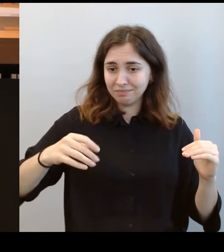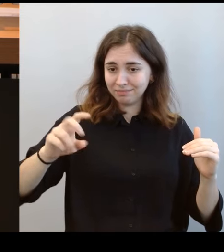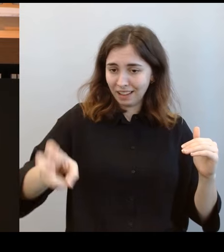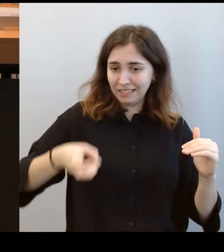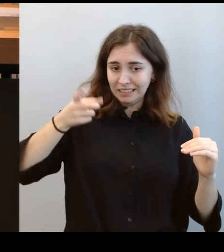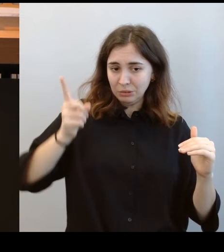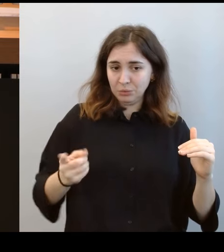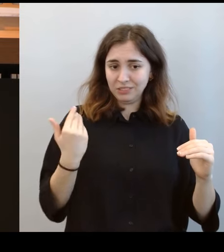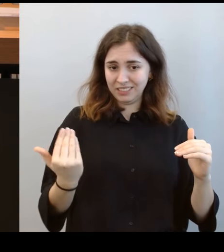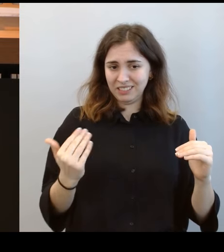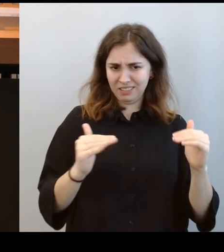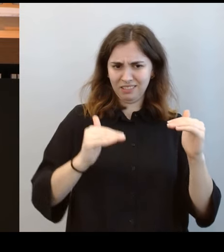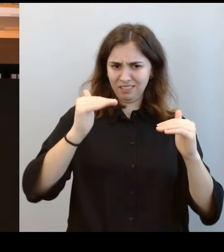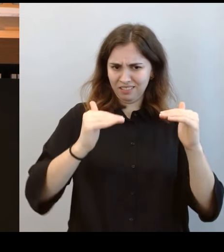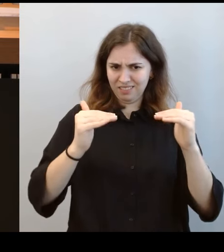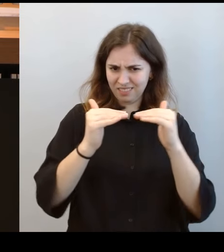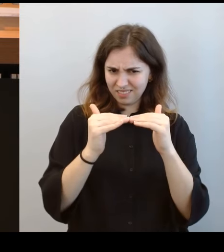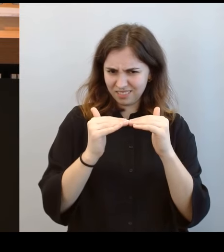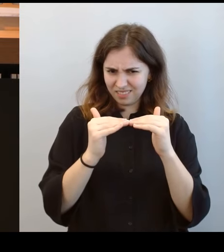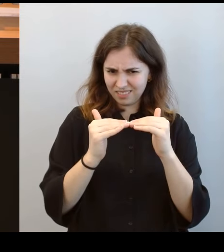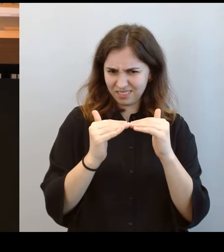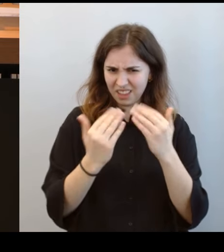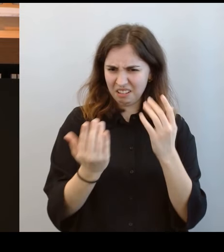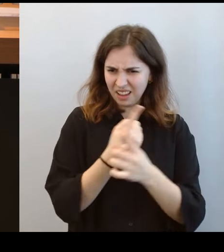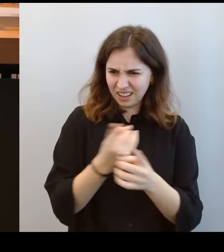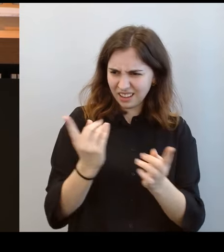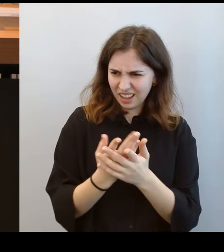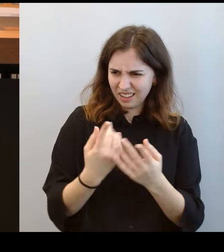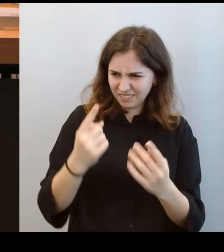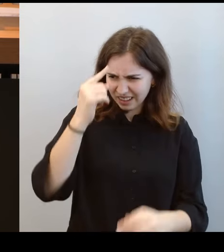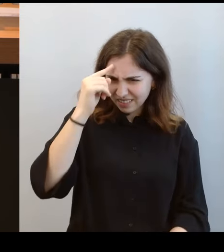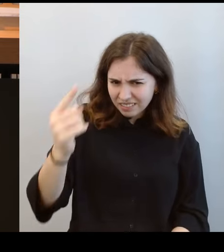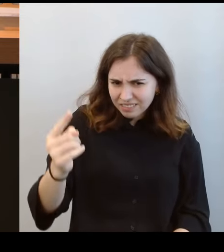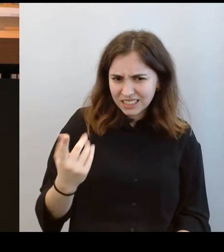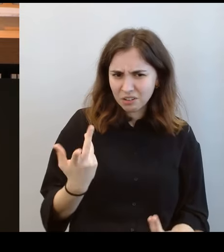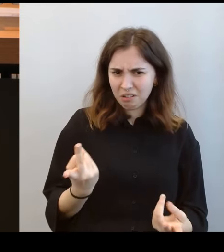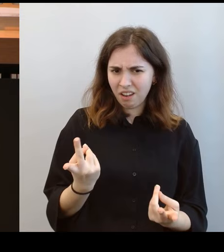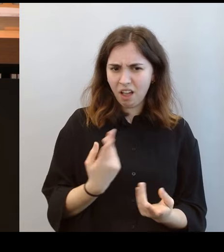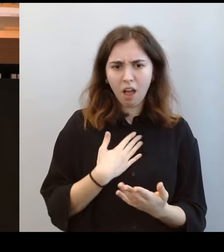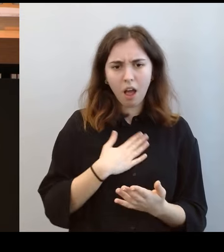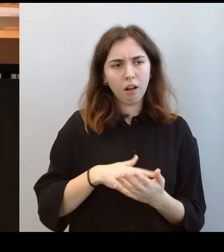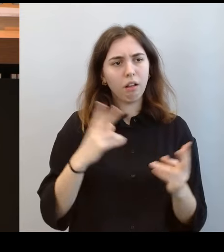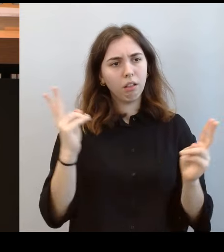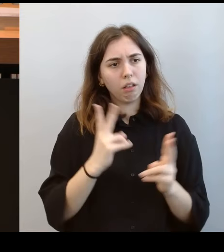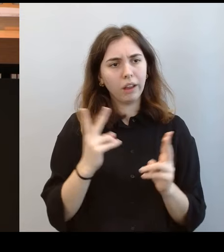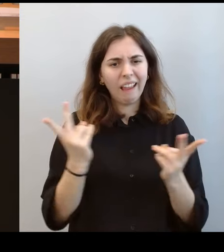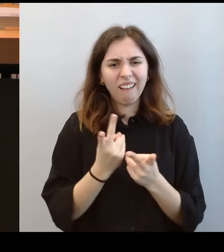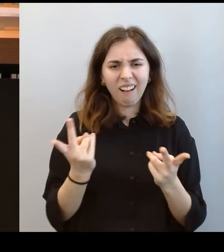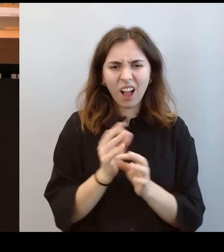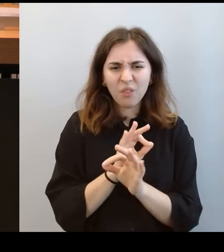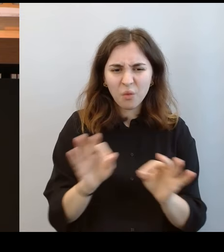Gewissen mehr, gar keine Hemmungen. Es reicht nicht, alte Menschen aus ihren Heimen zu werfen und armen